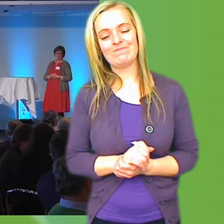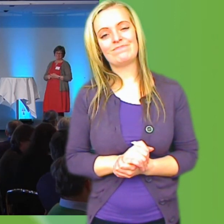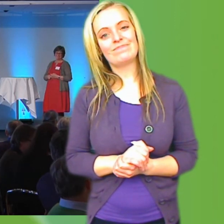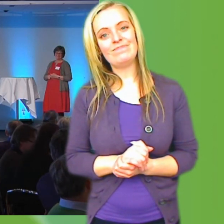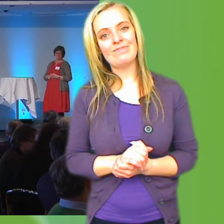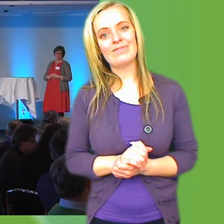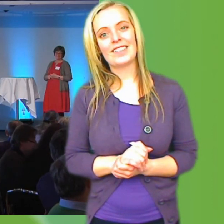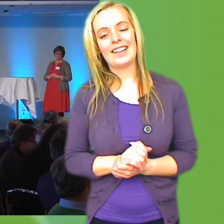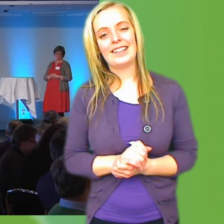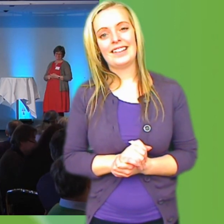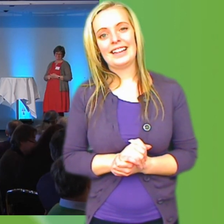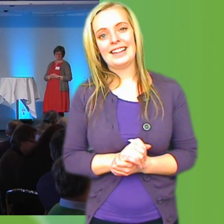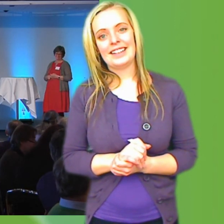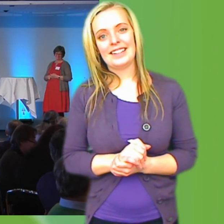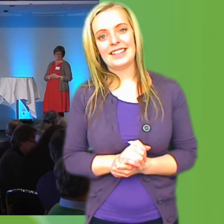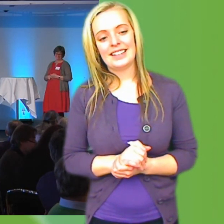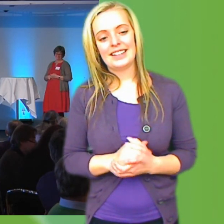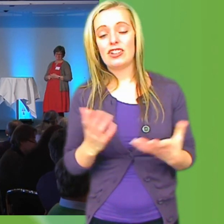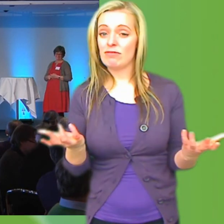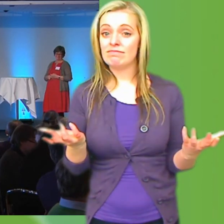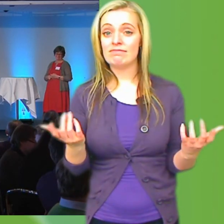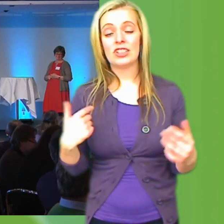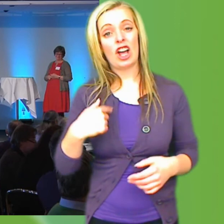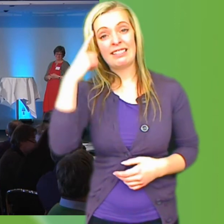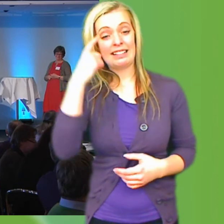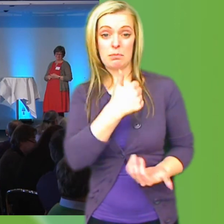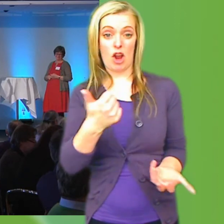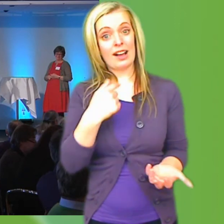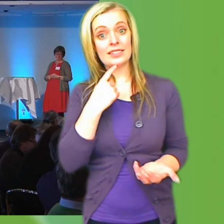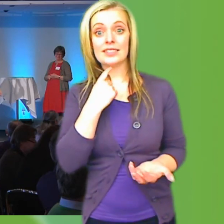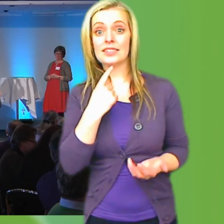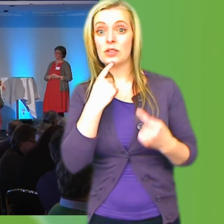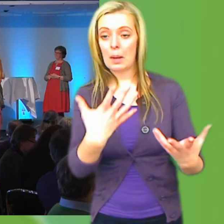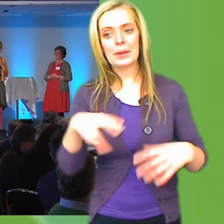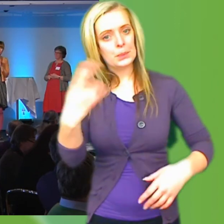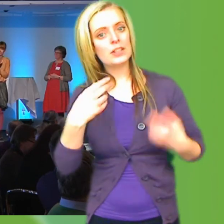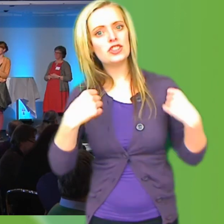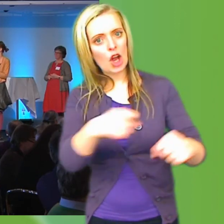Nu kör vi! Tack.